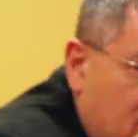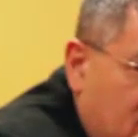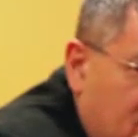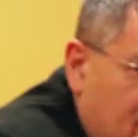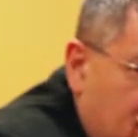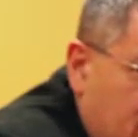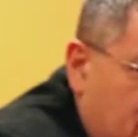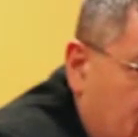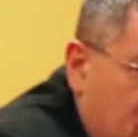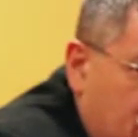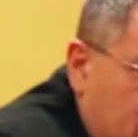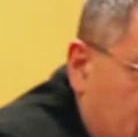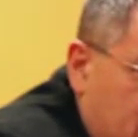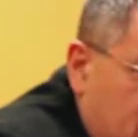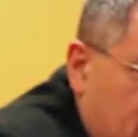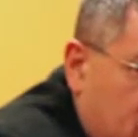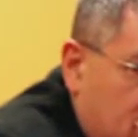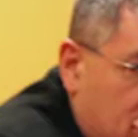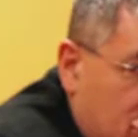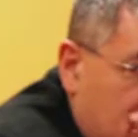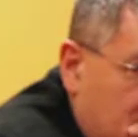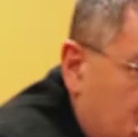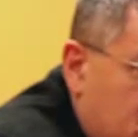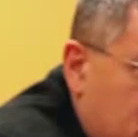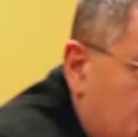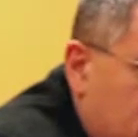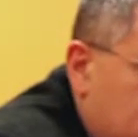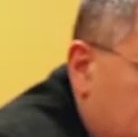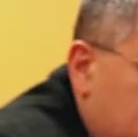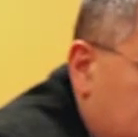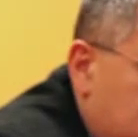víctima, a la esposa de Vicente Vilar. Vicente Vilar, en represalia decide contar